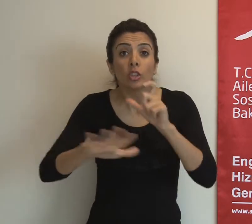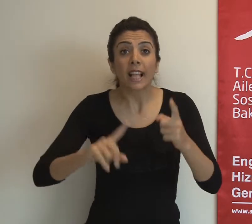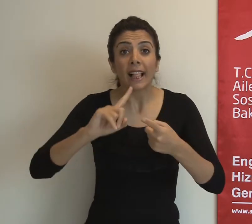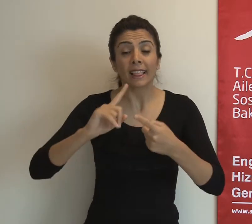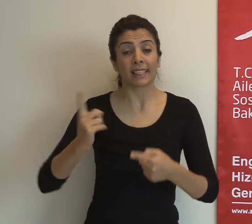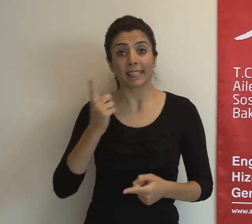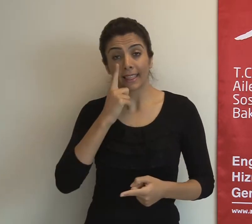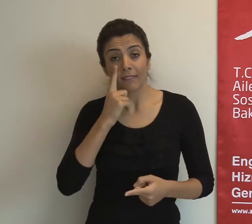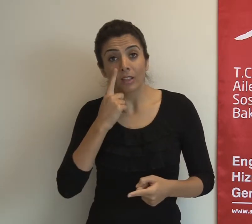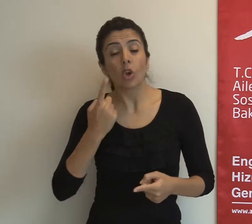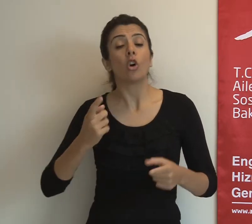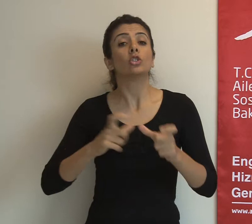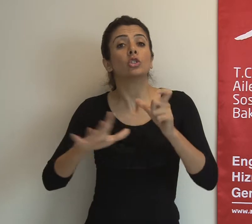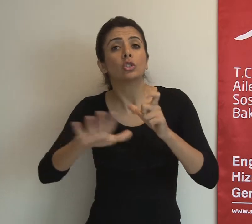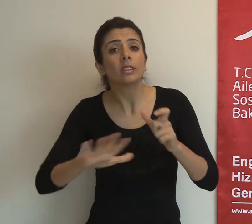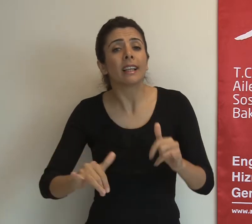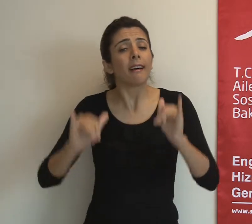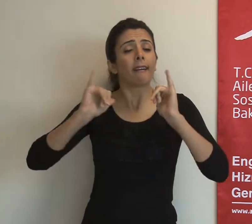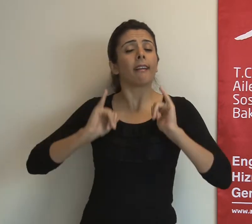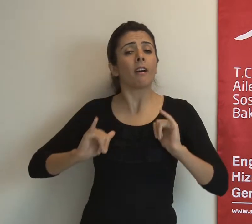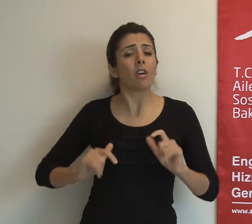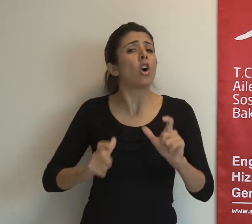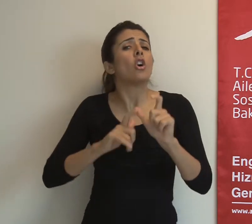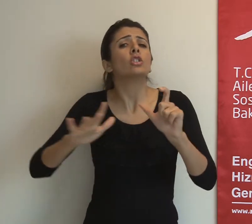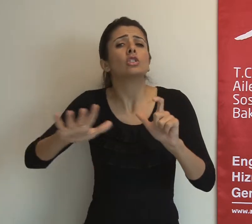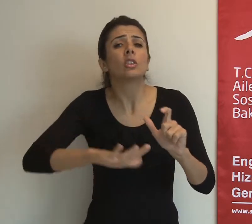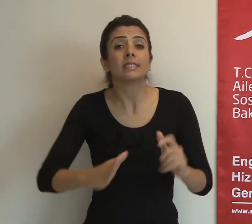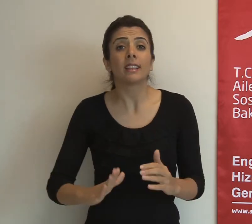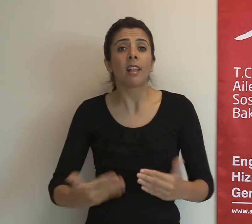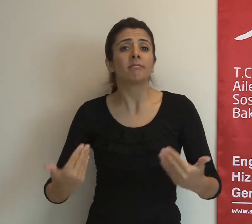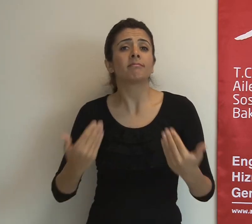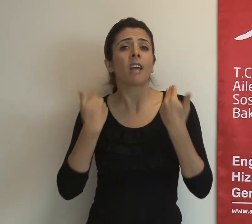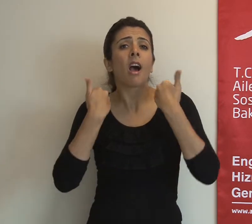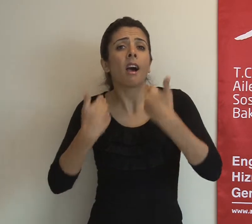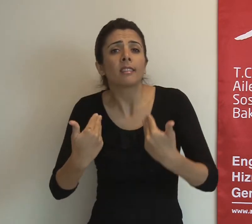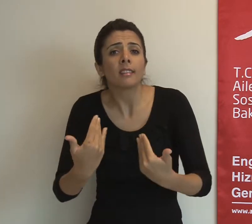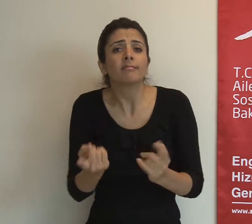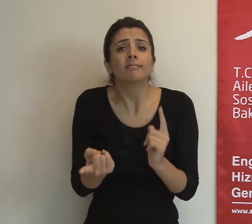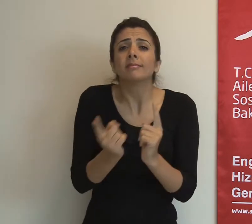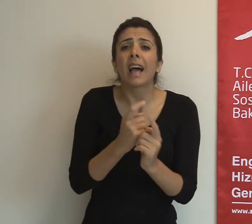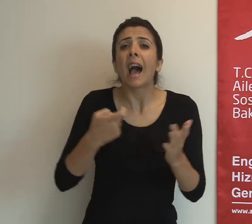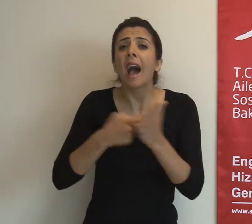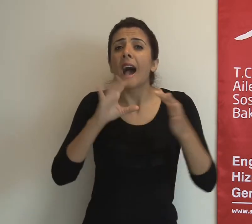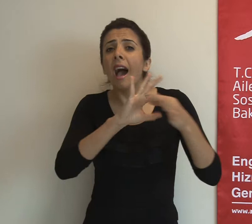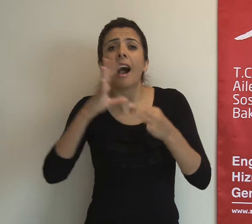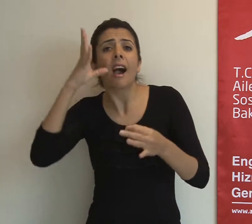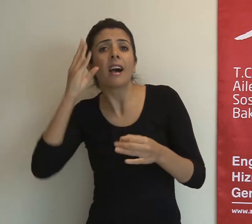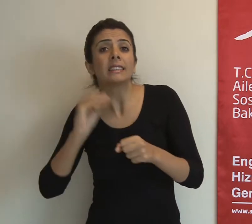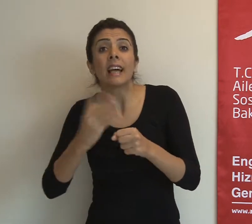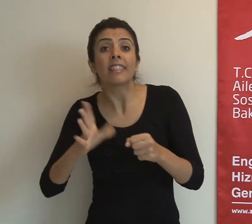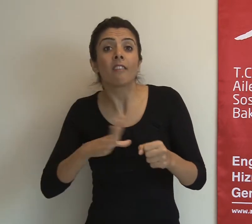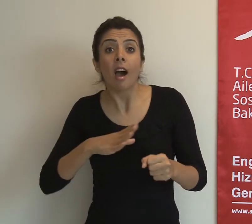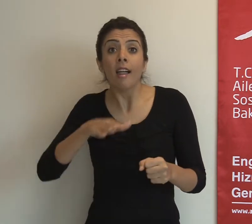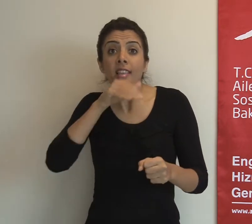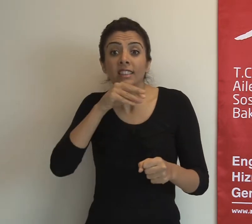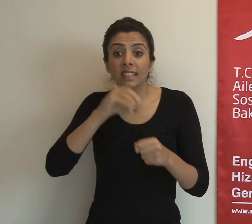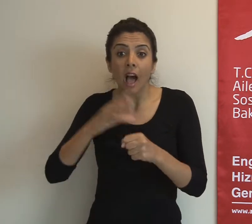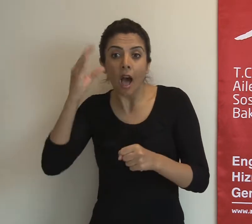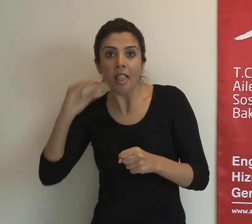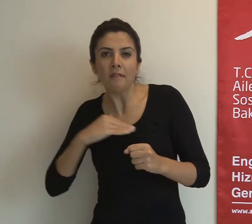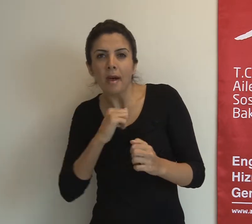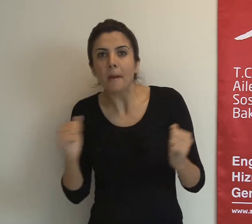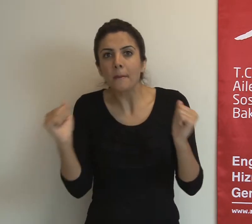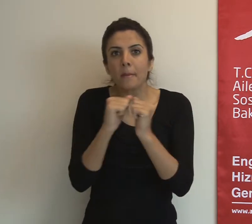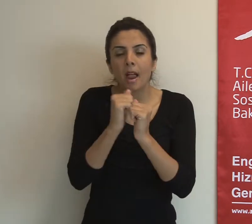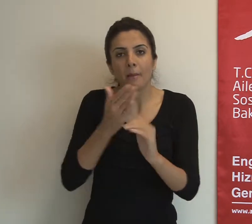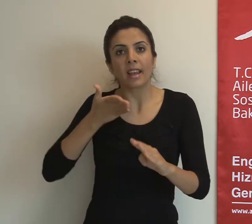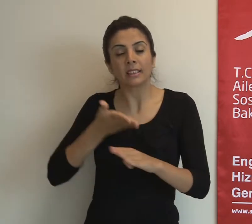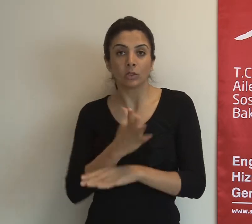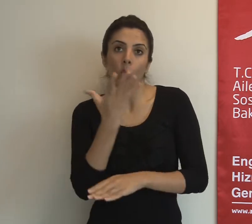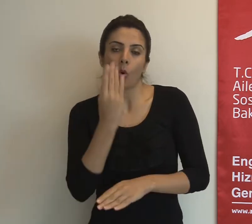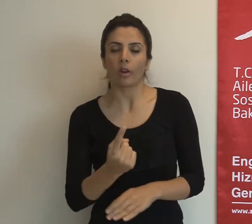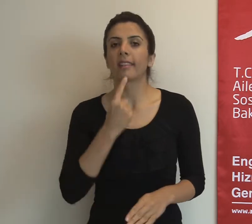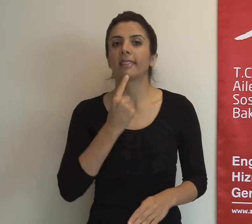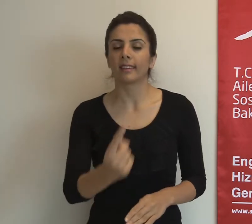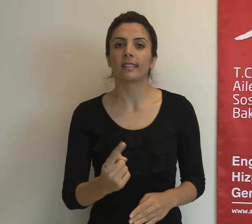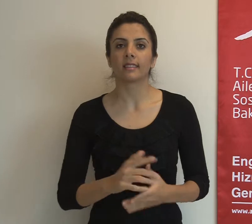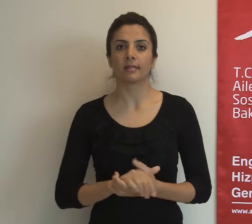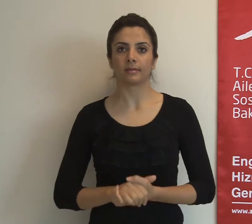sosyal devlet, sosyal refah ve sosyal adaletin tanımının yaşlılığın tanımıyla iç içe geçtiğini söyledi.